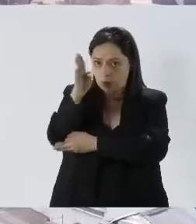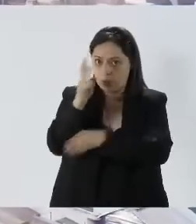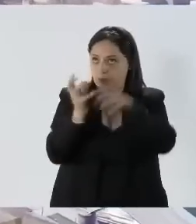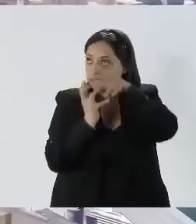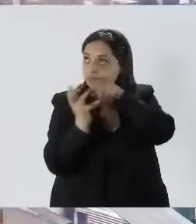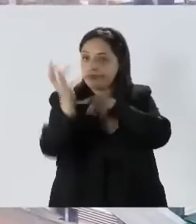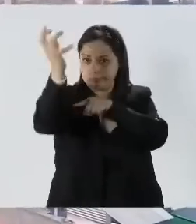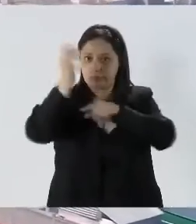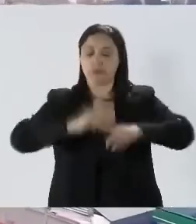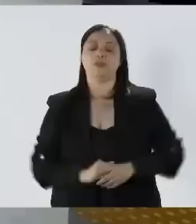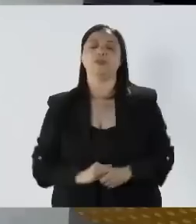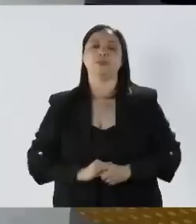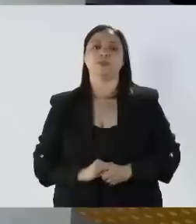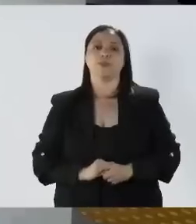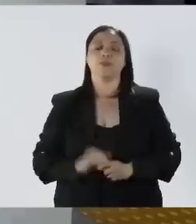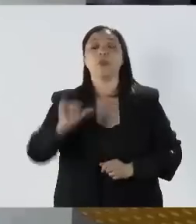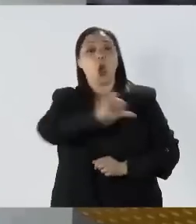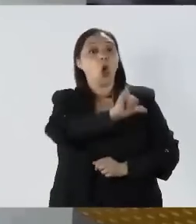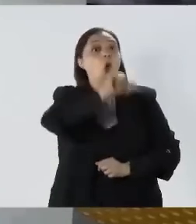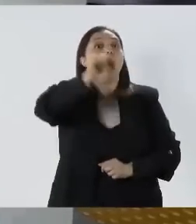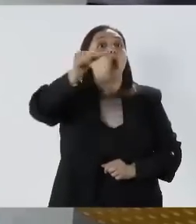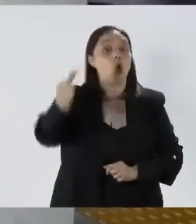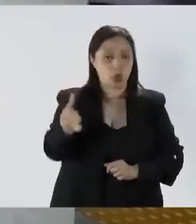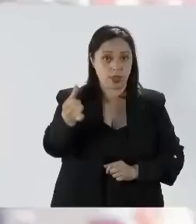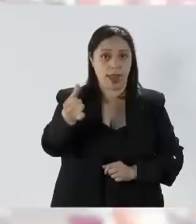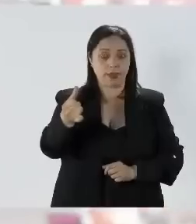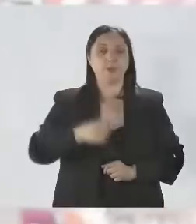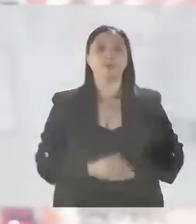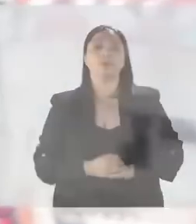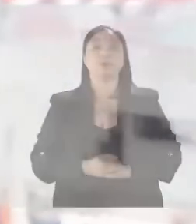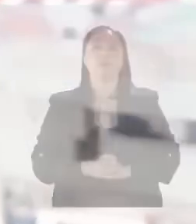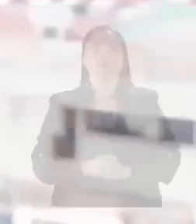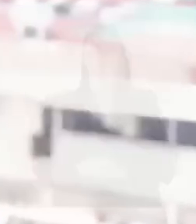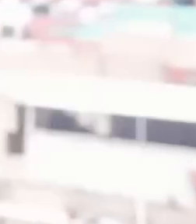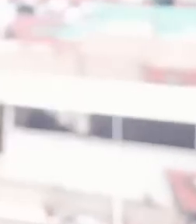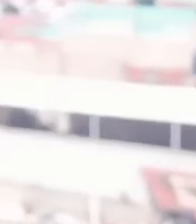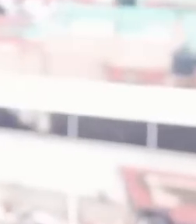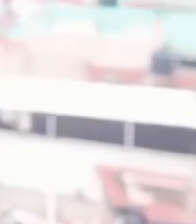y otra línea de cablebús en Milpalta